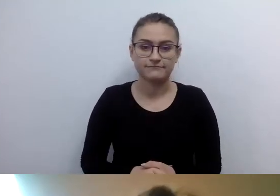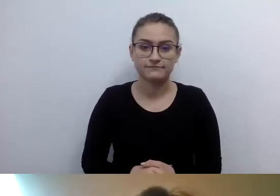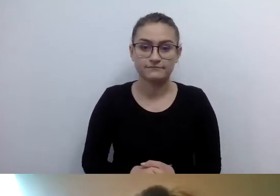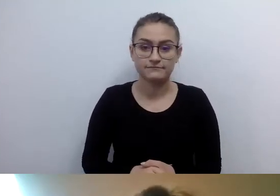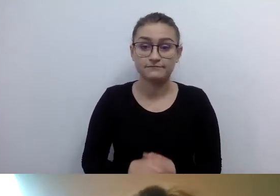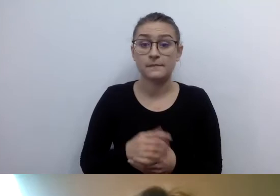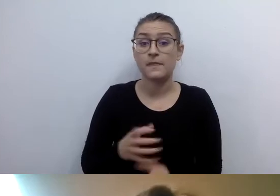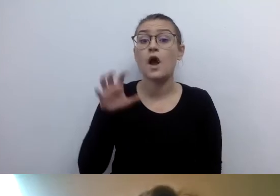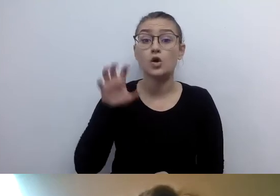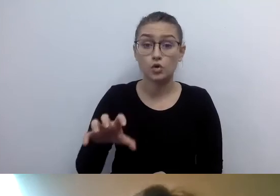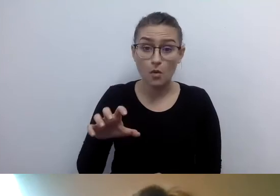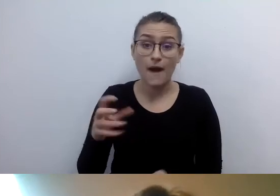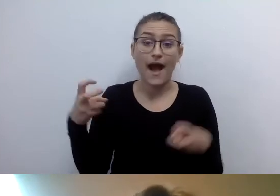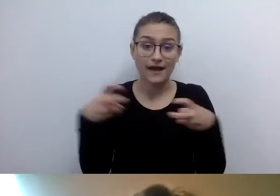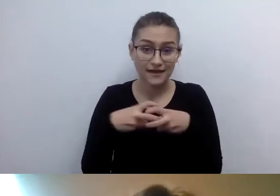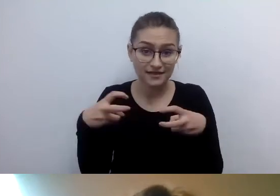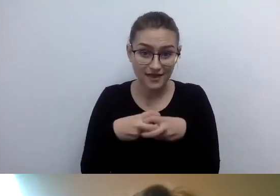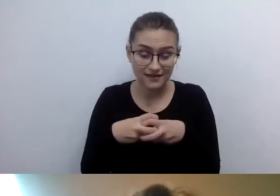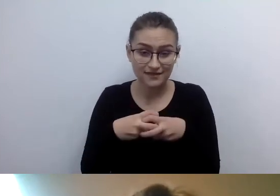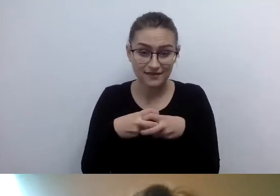do udostępnienia naszej strony www.